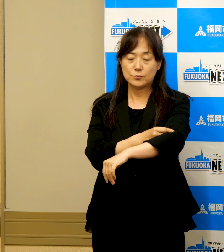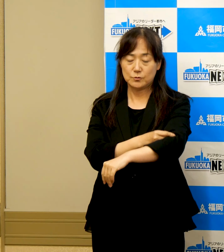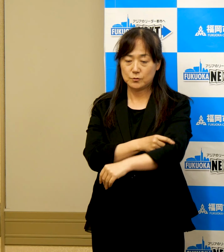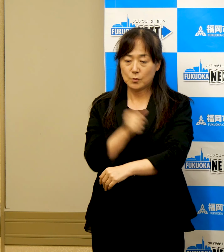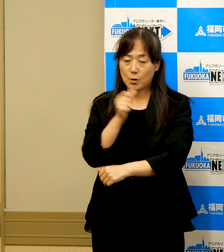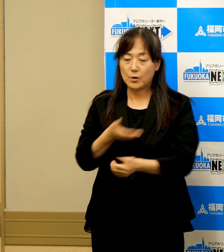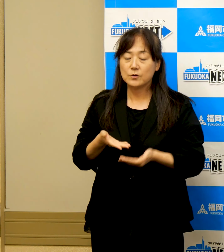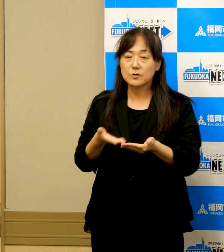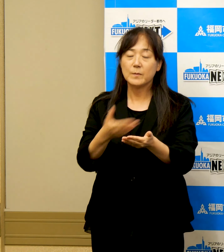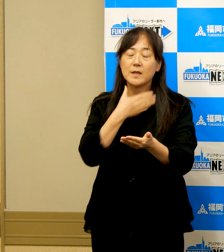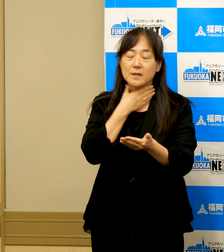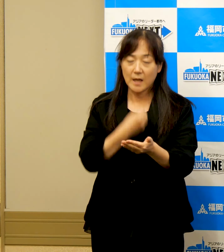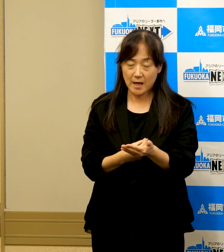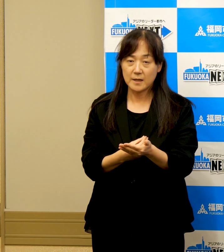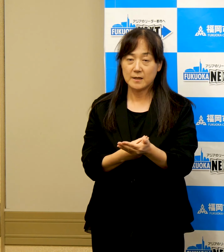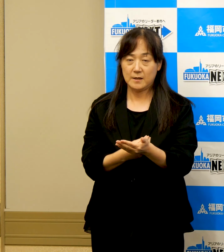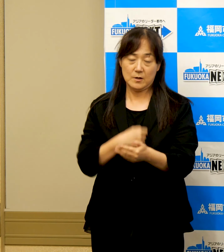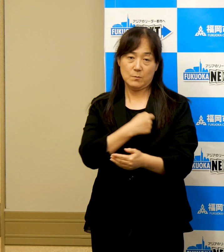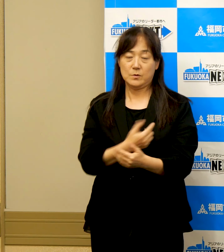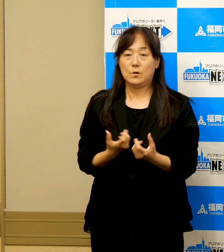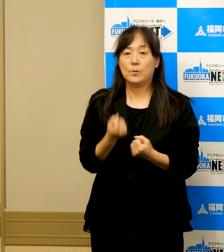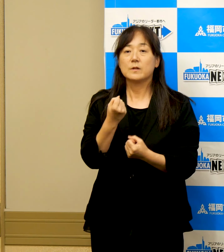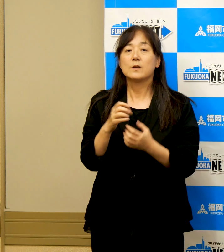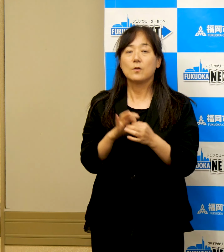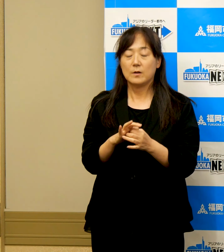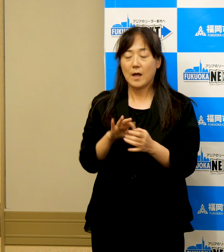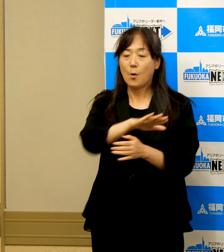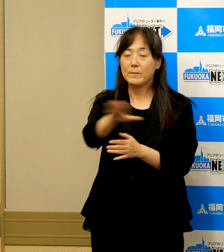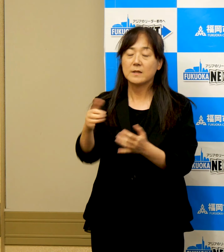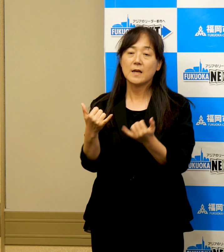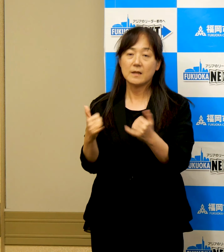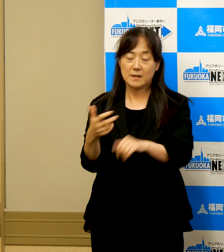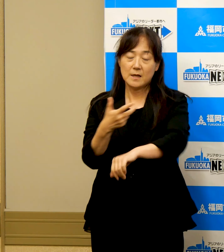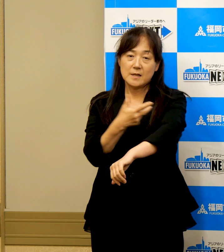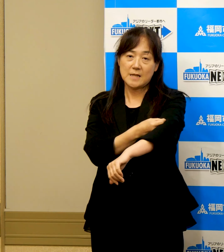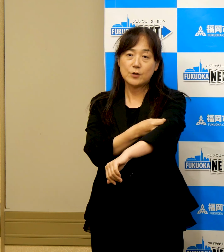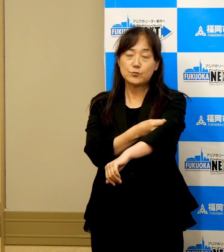より受けやすい環境にしていきながら 多くの方に接種を